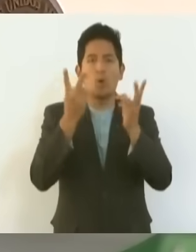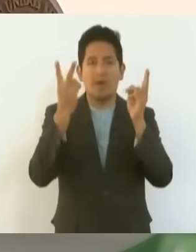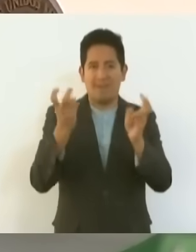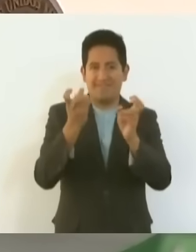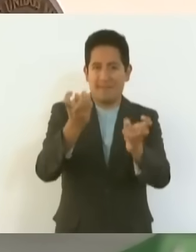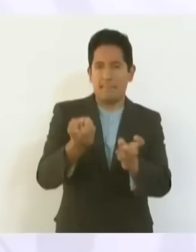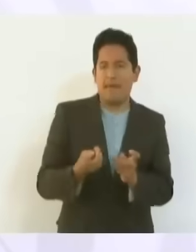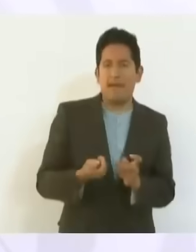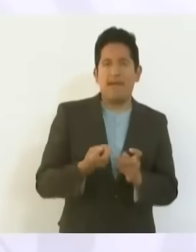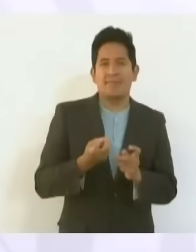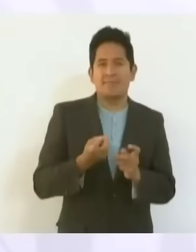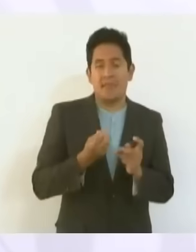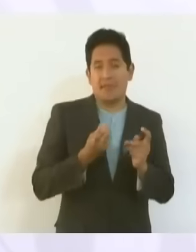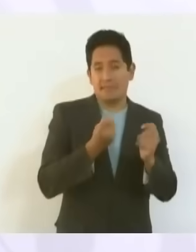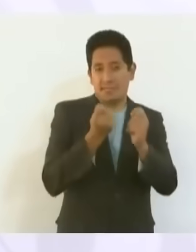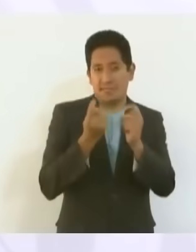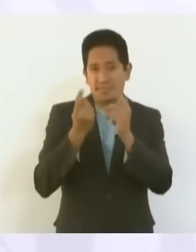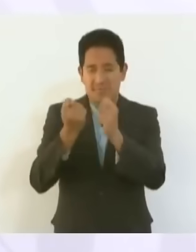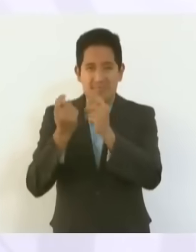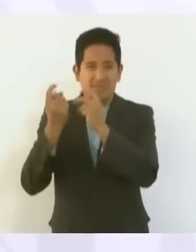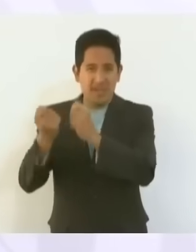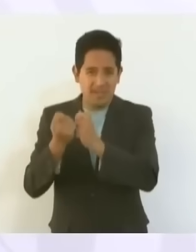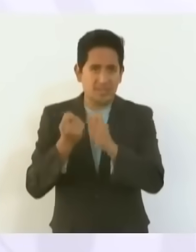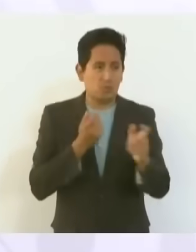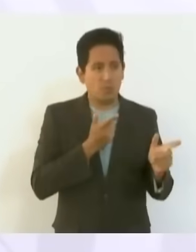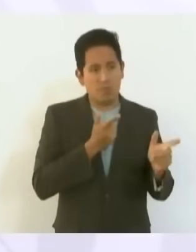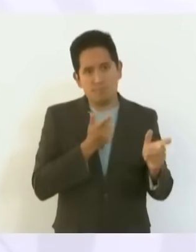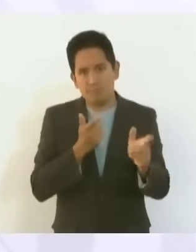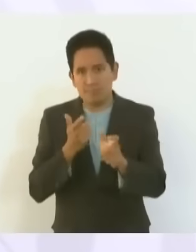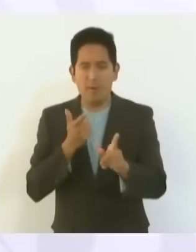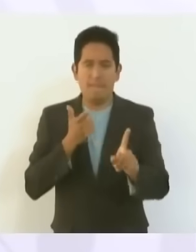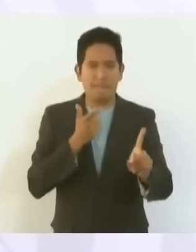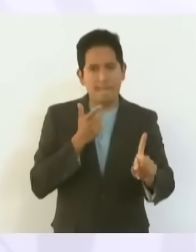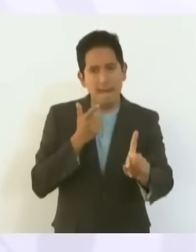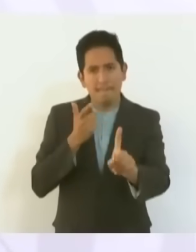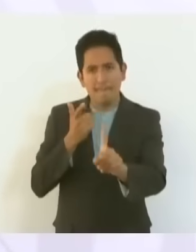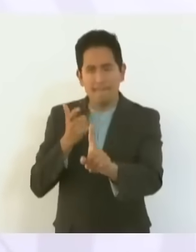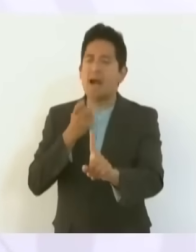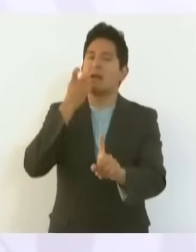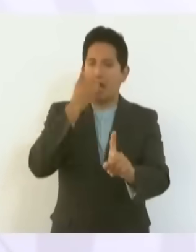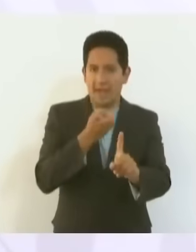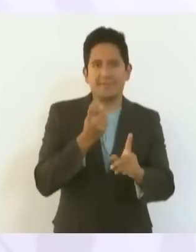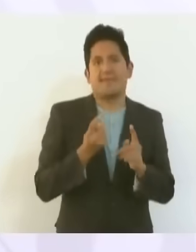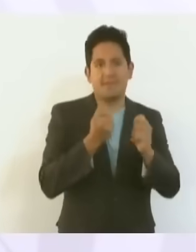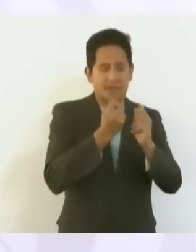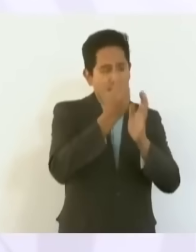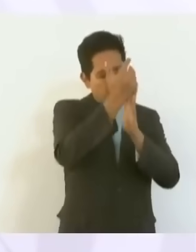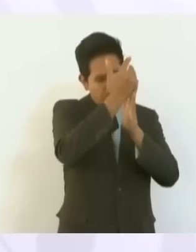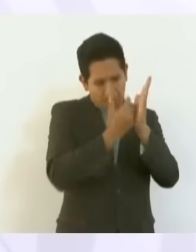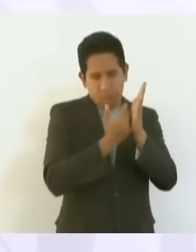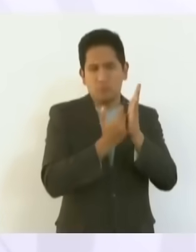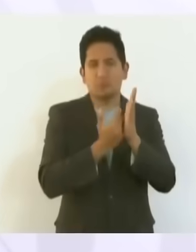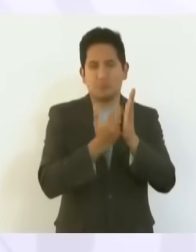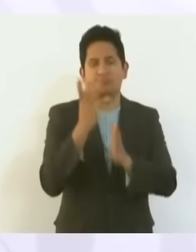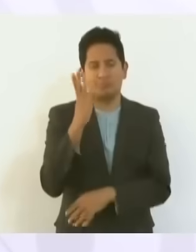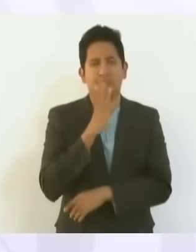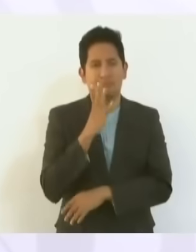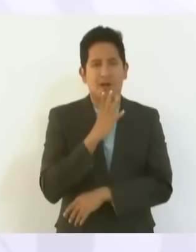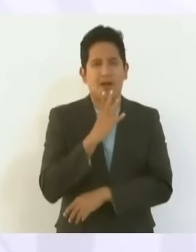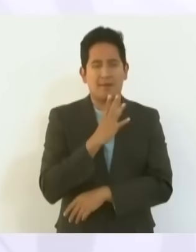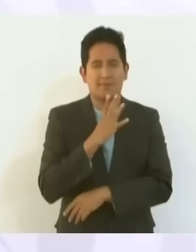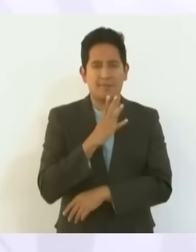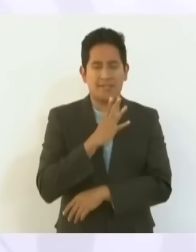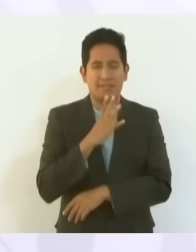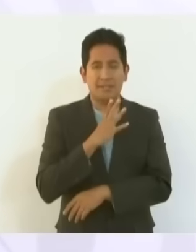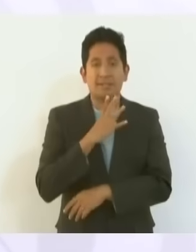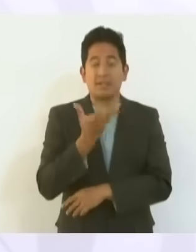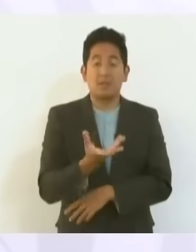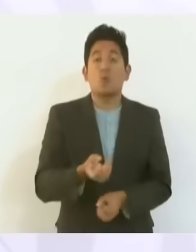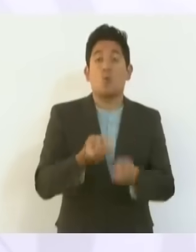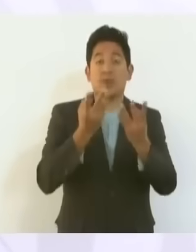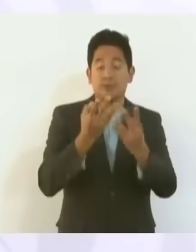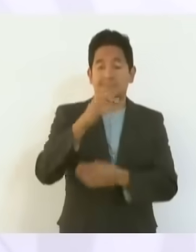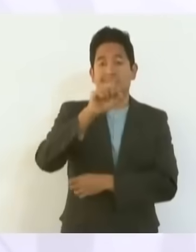lesiones por disparo de arma de fuego, lesiones dolosas de se ha disminuido 64% este delito.